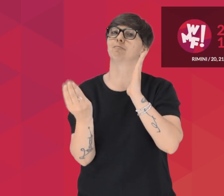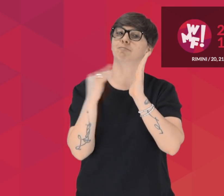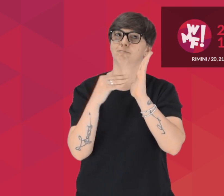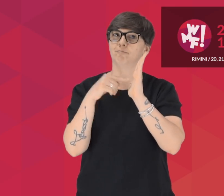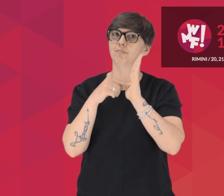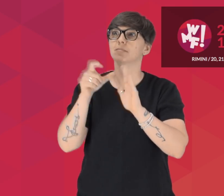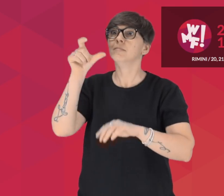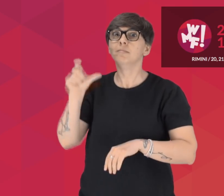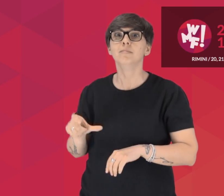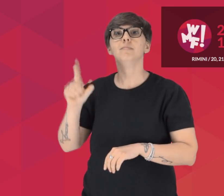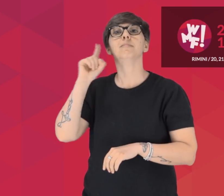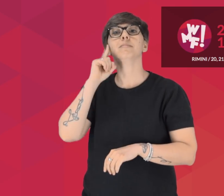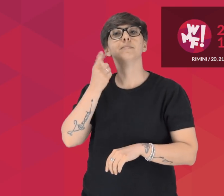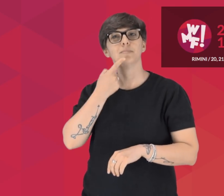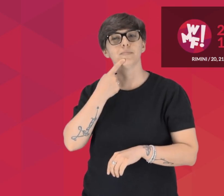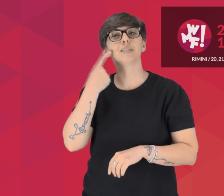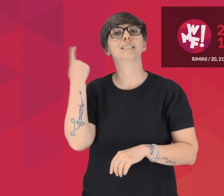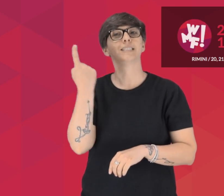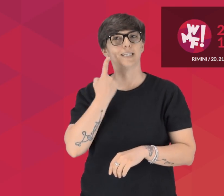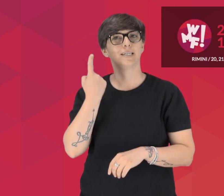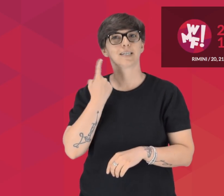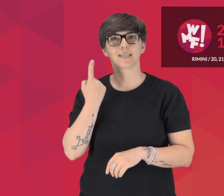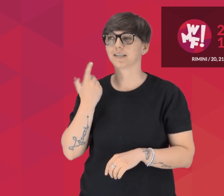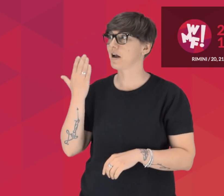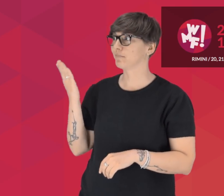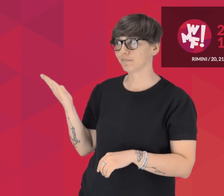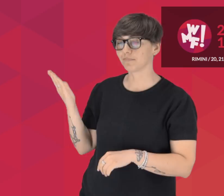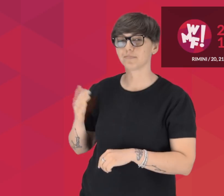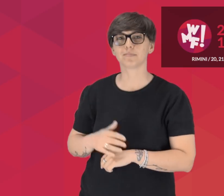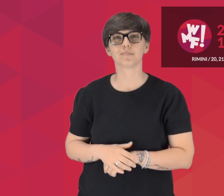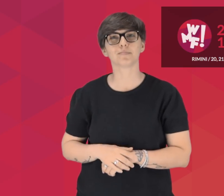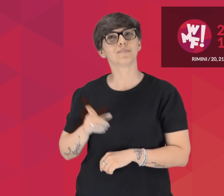è previsto anche quello di una professionista sorda, SERENA CONTE